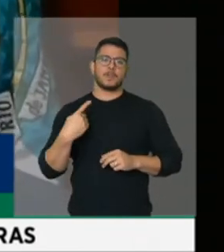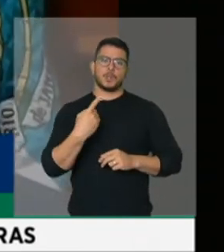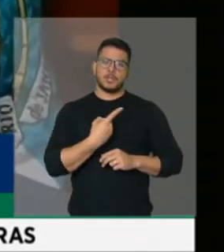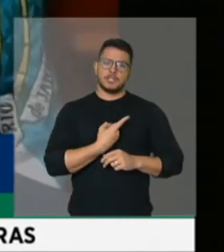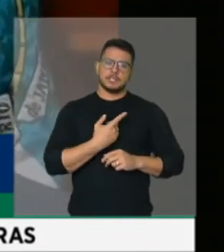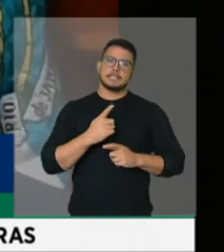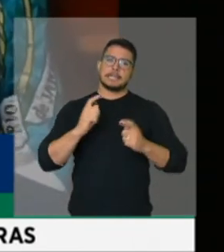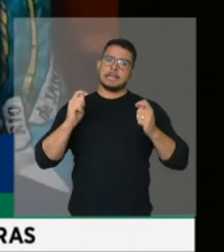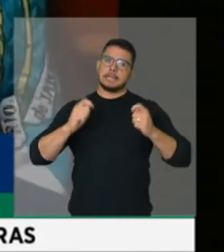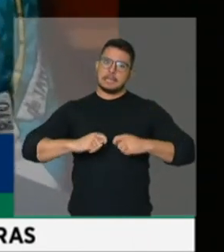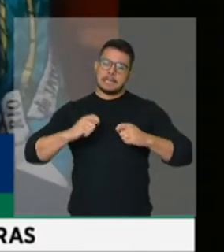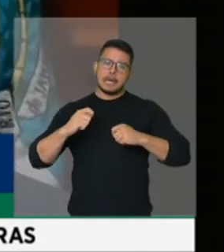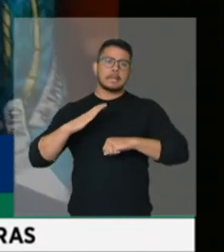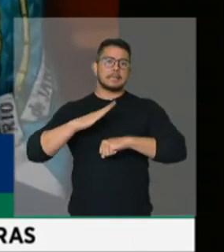ITENS, INCLUÍDOS PELO RELATOR QUE VÃO CONTRA O AVANÇO QUE